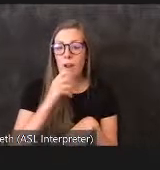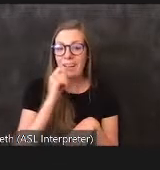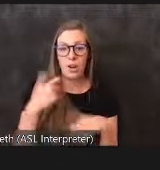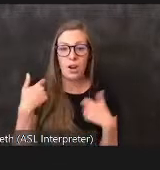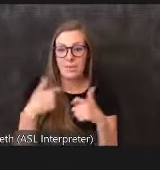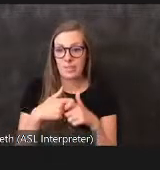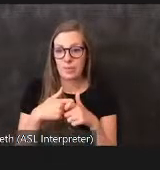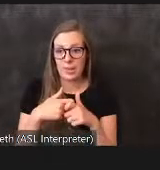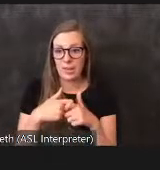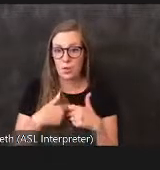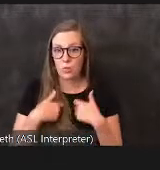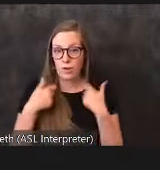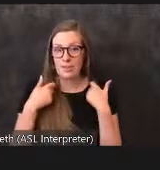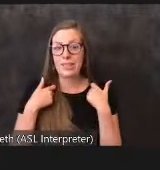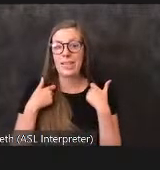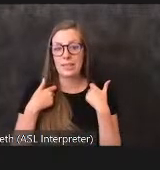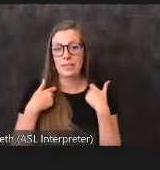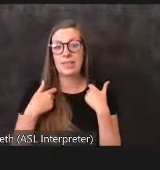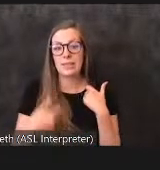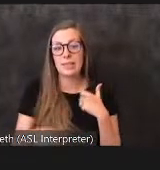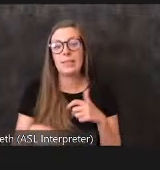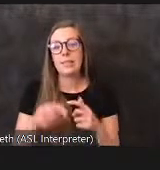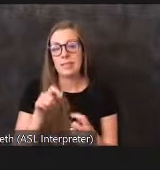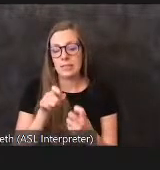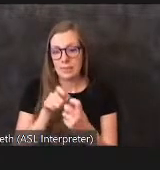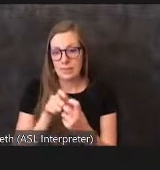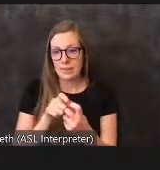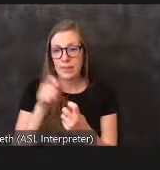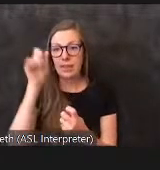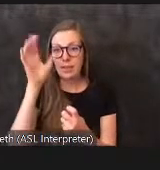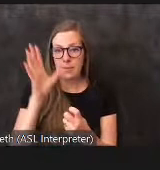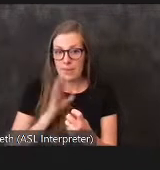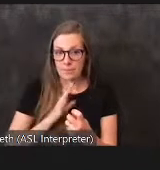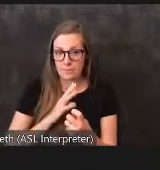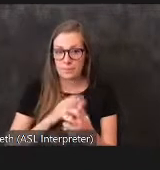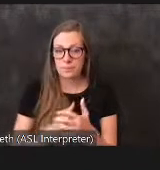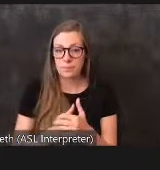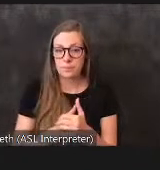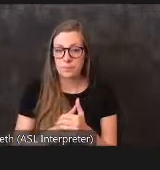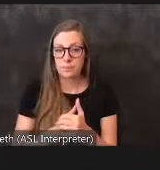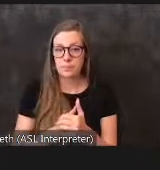No es Panos. Hay más muertes entre los hombres.